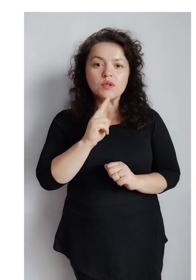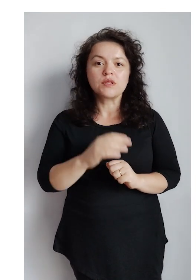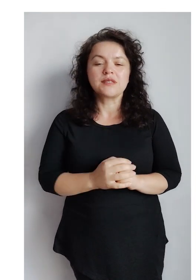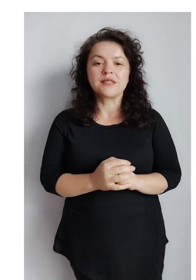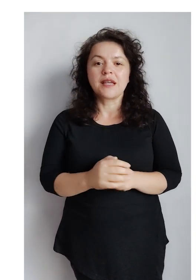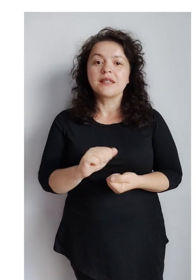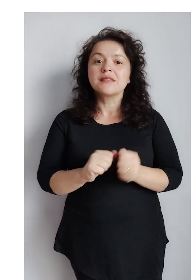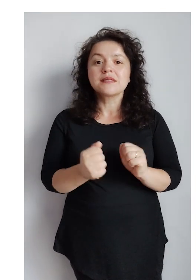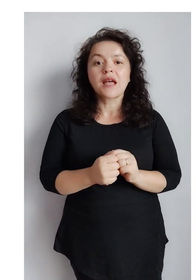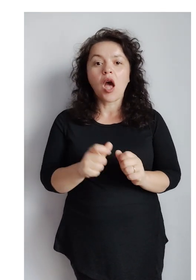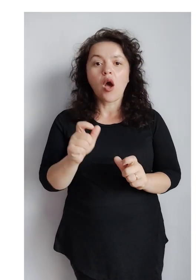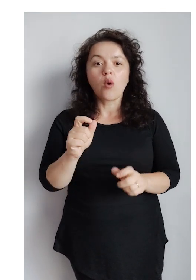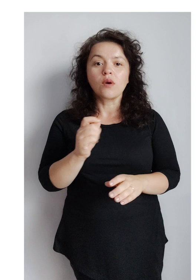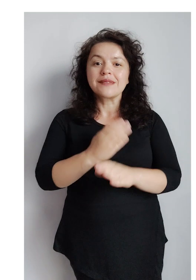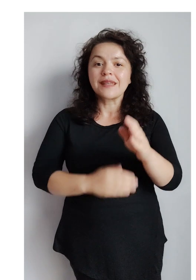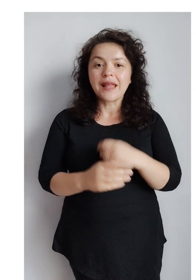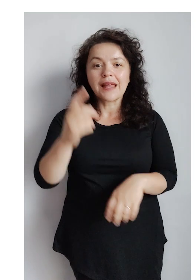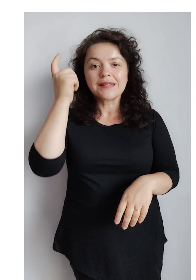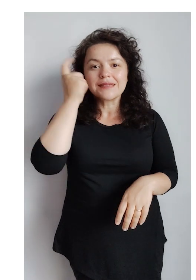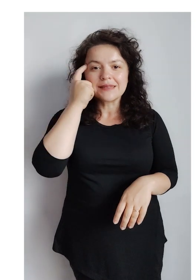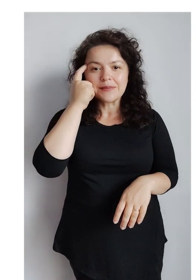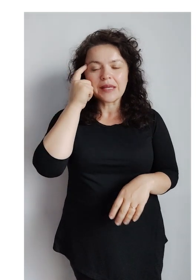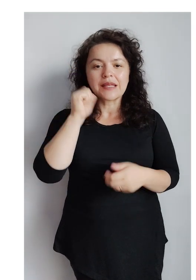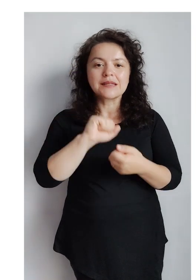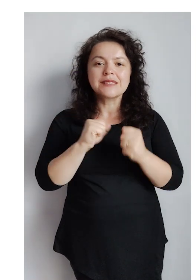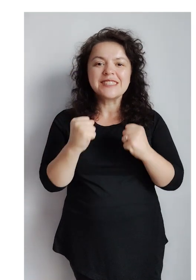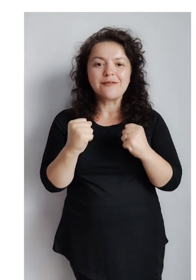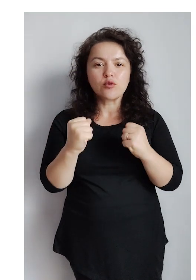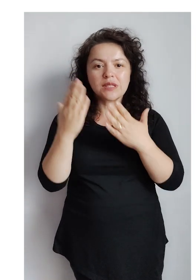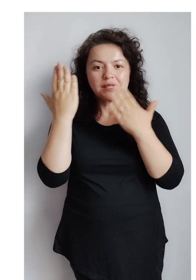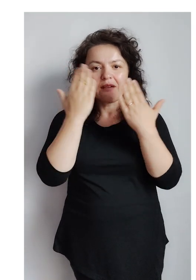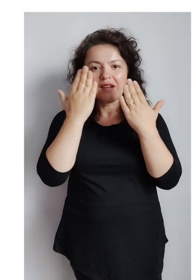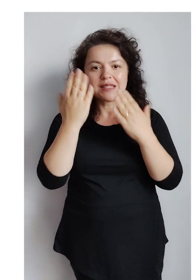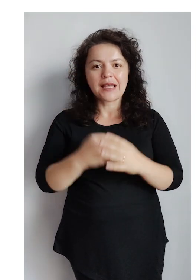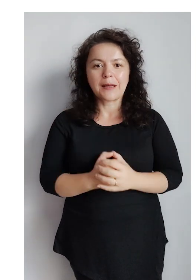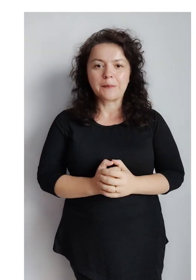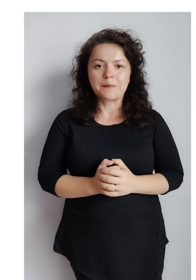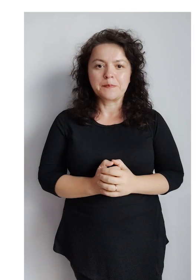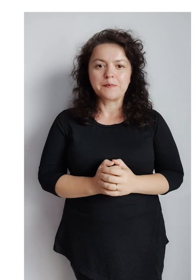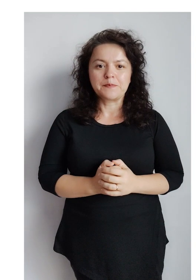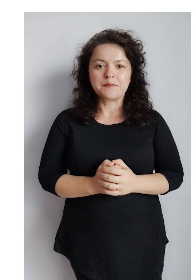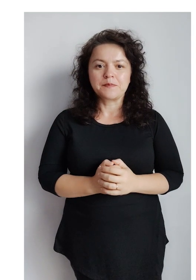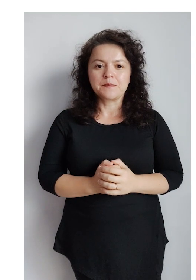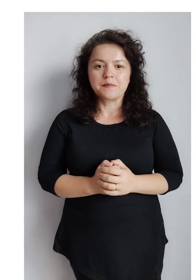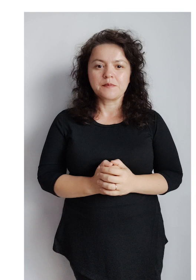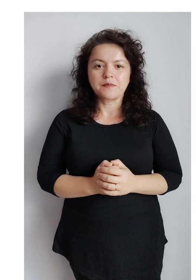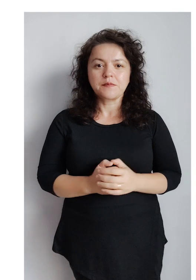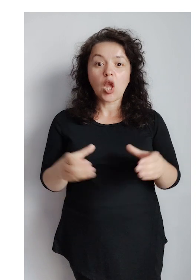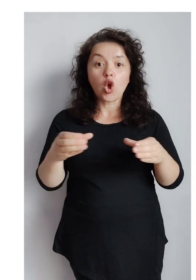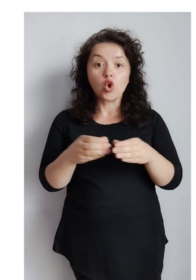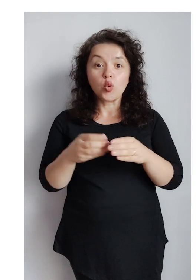Persoane cu deficiențe cognitive sau dificultăți de învățare Grupuri țintă 4